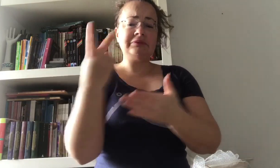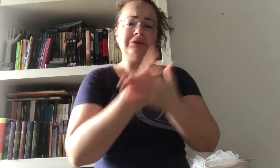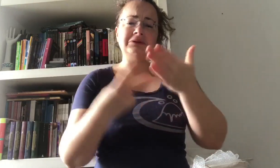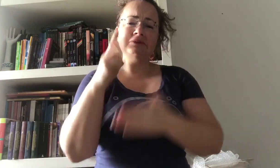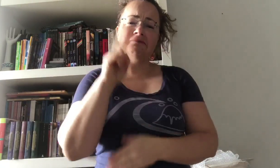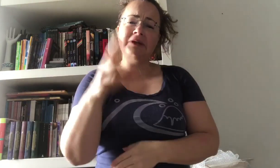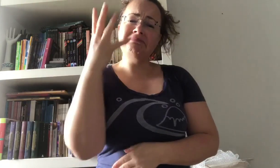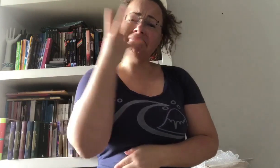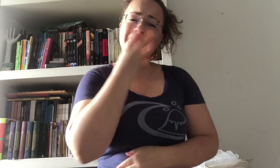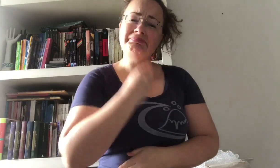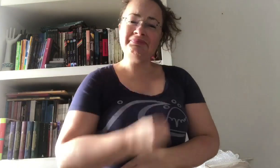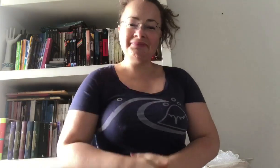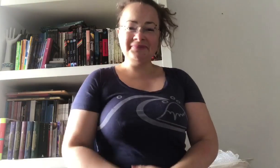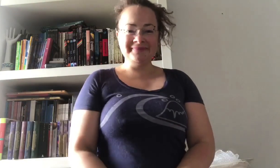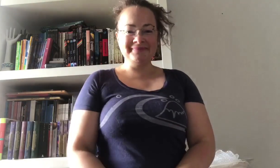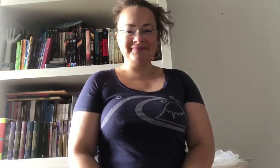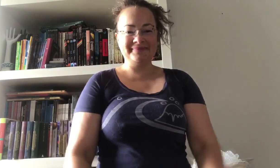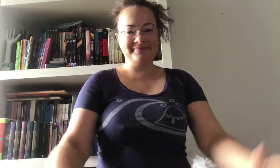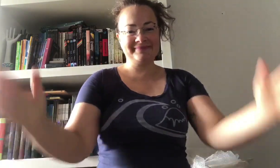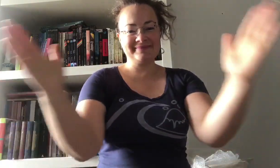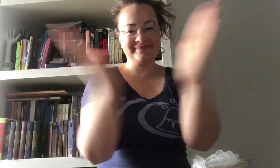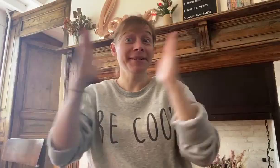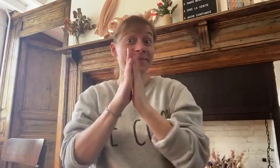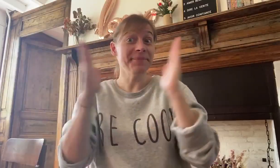Les dessins sont superbes. *Clap*